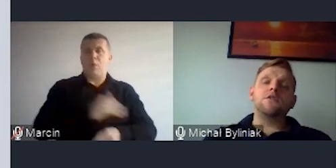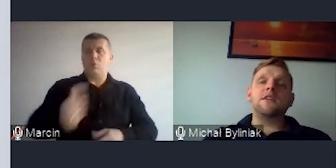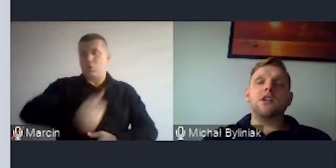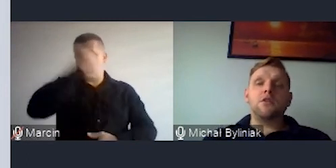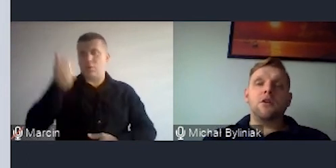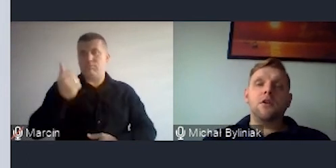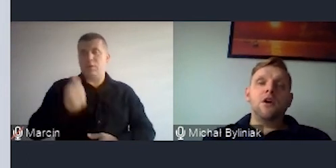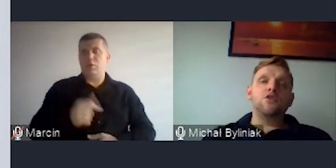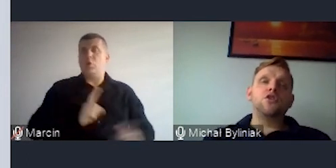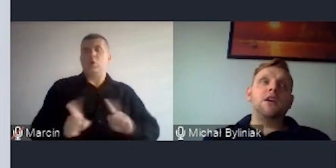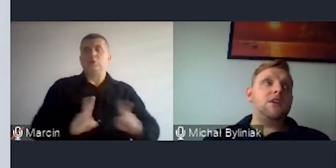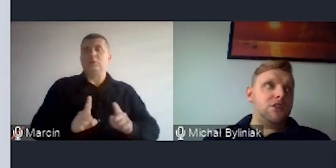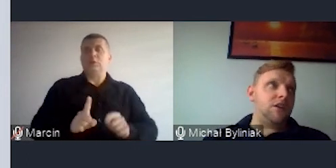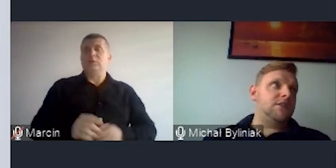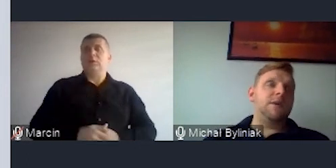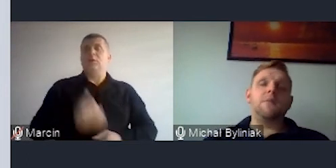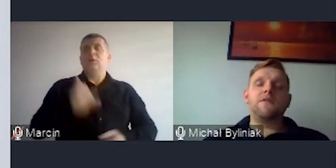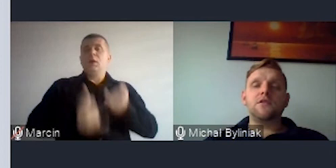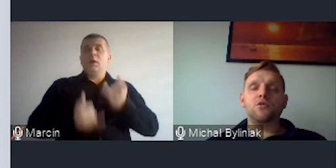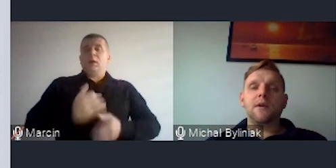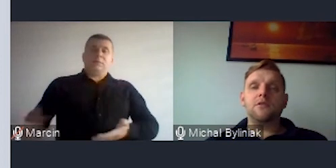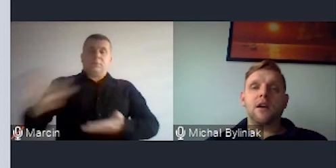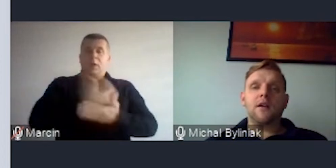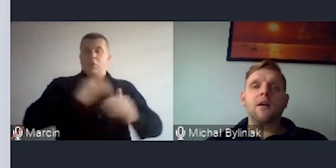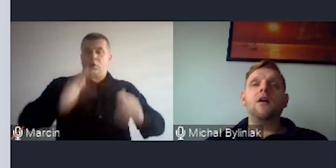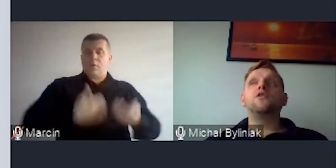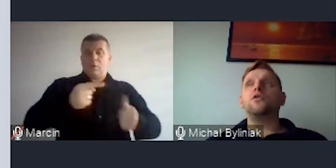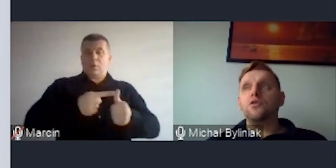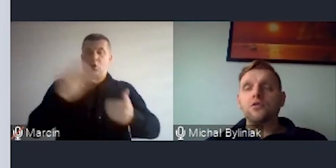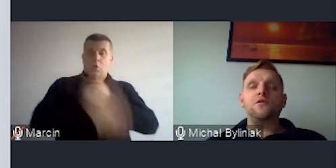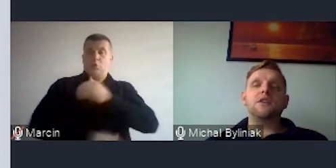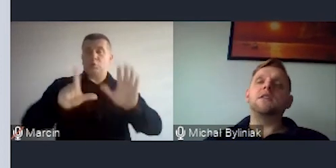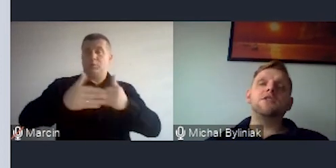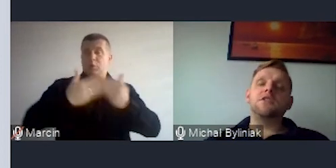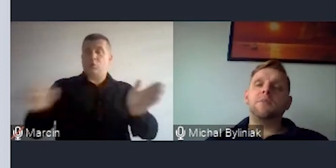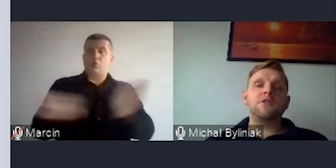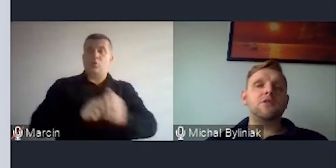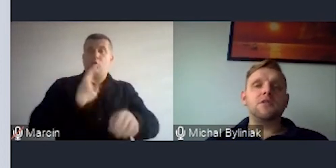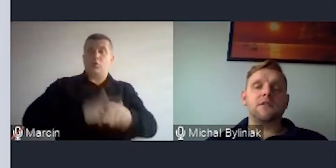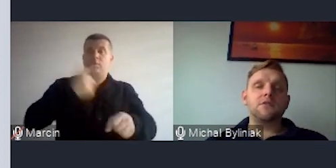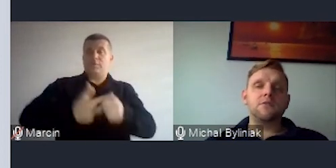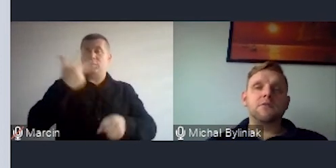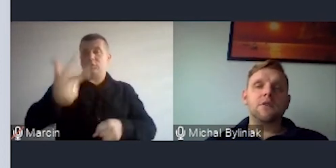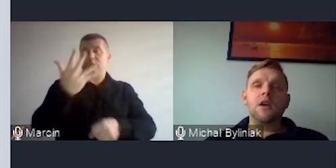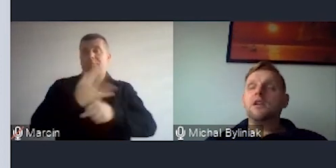Oznacza to, że jeśli zbieram oferty siódmego dnia, to do 23:59.